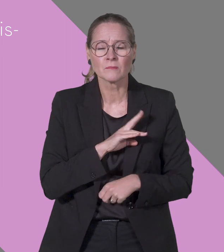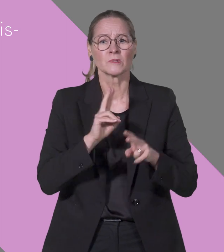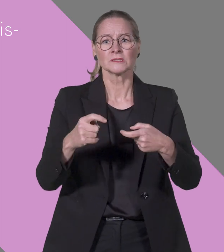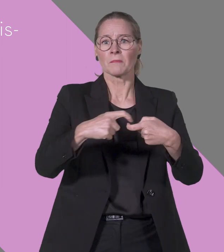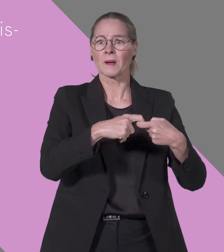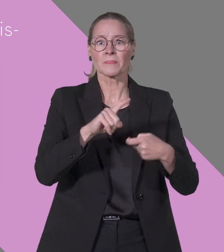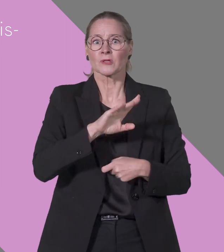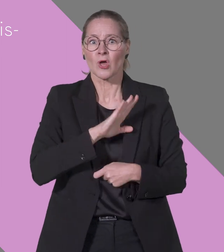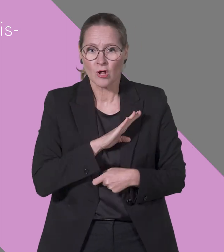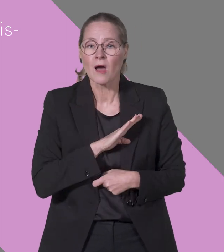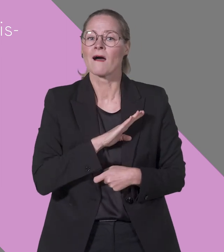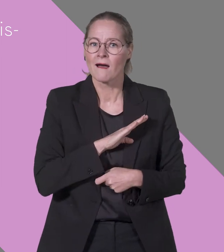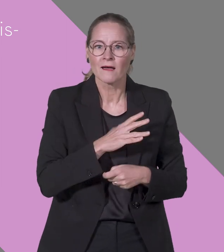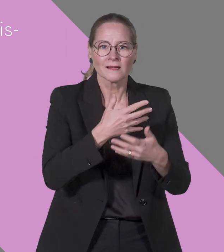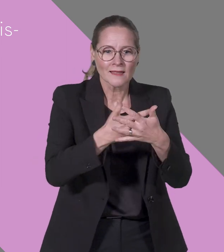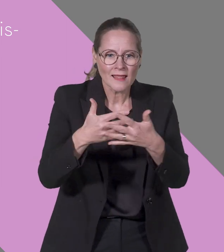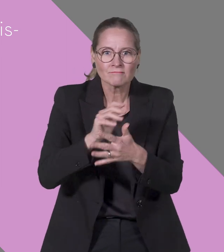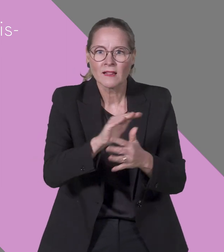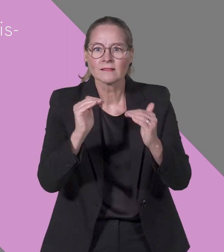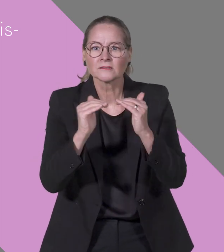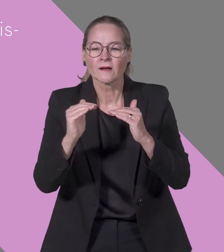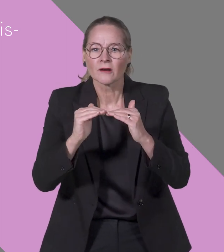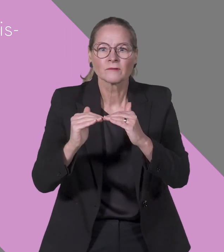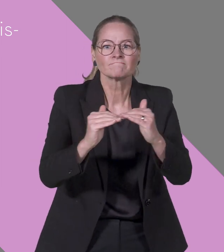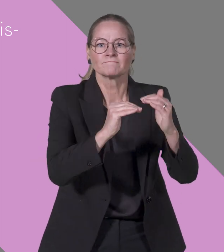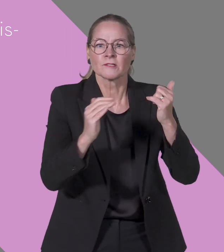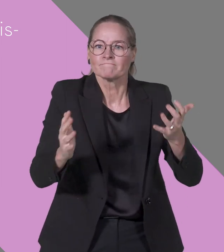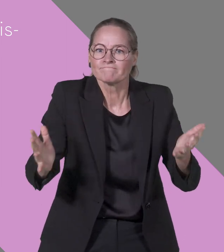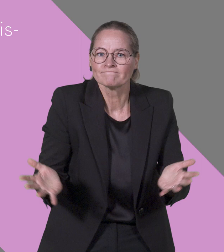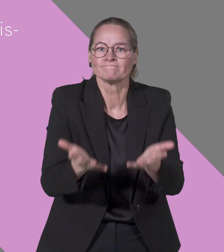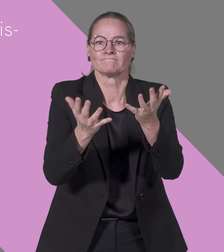edistäisi perheessä käytettyjen kielten tasa-arvoa -